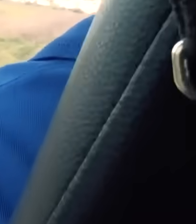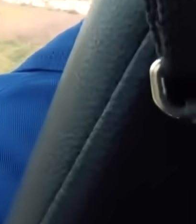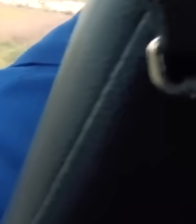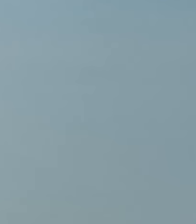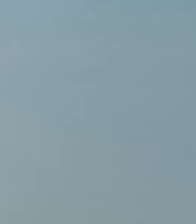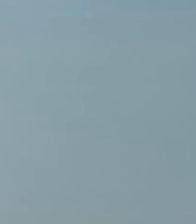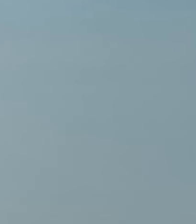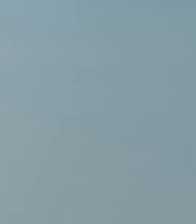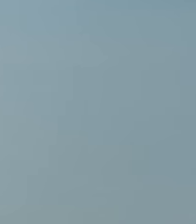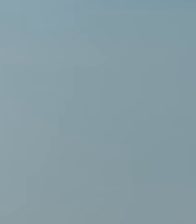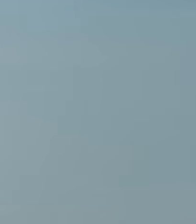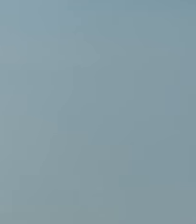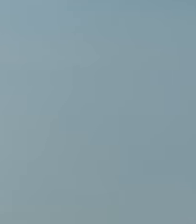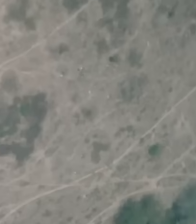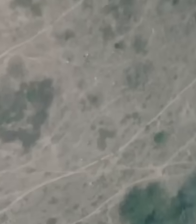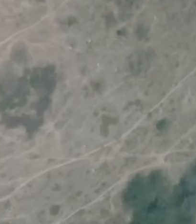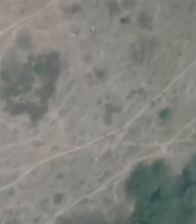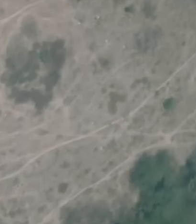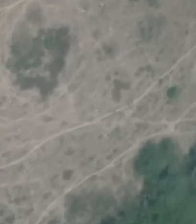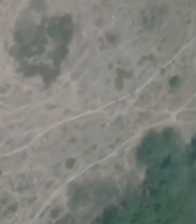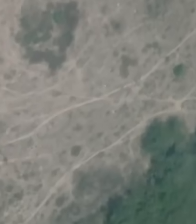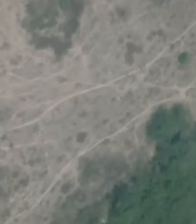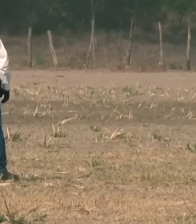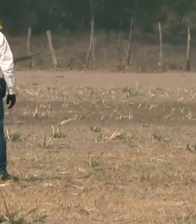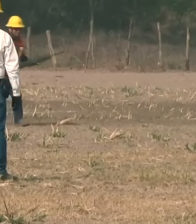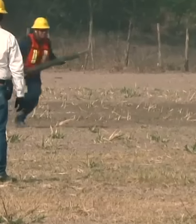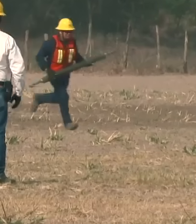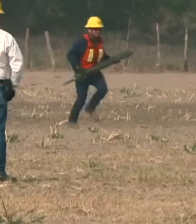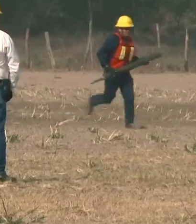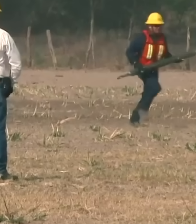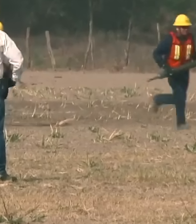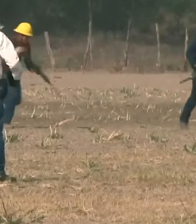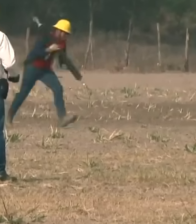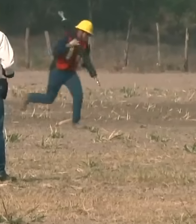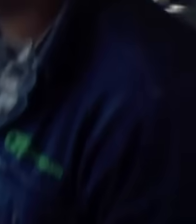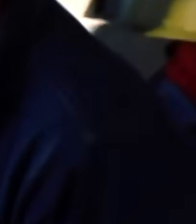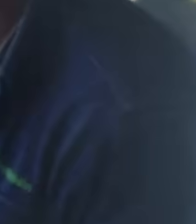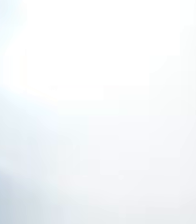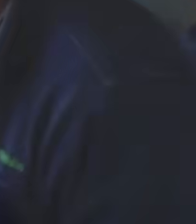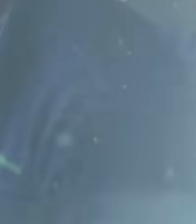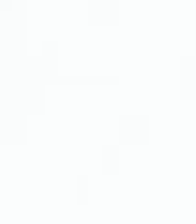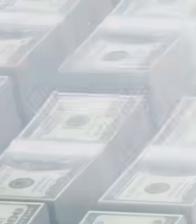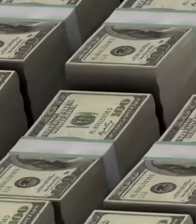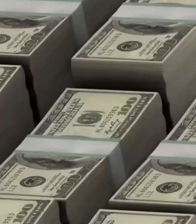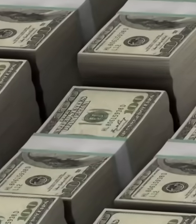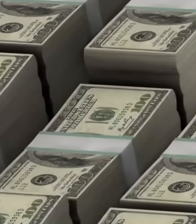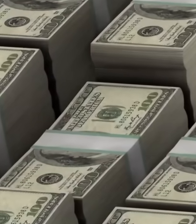De acuerdo con cifras oficiales, en 2024 México exportó energía eléctrica a Guatemala por un valor